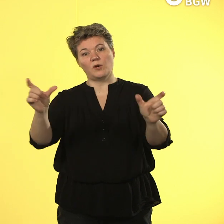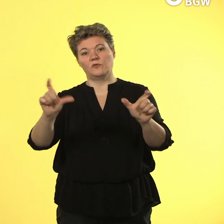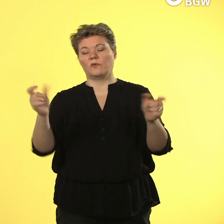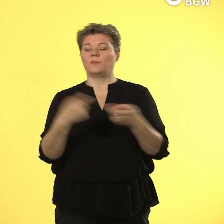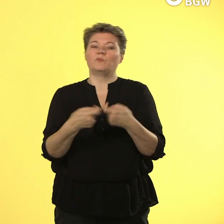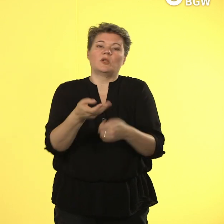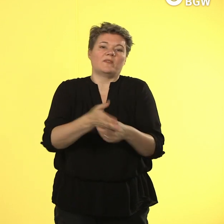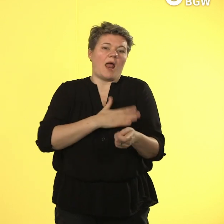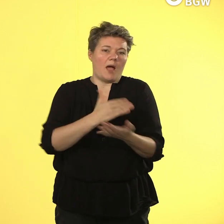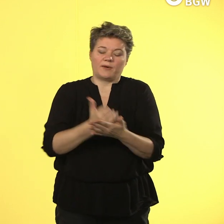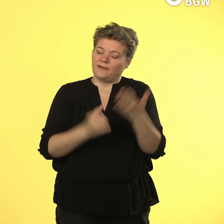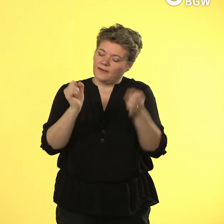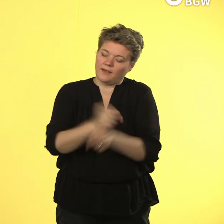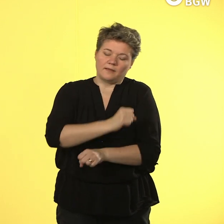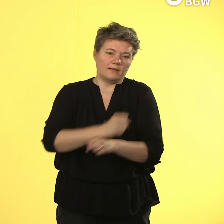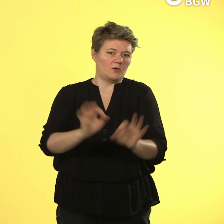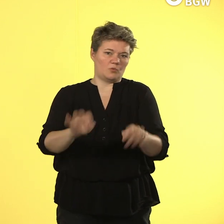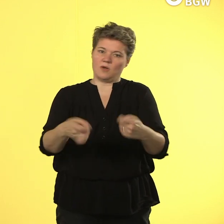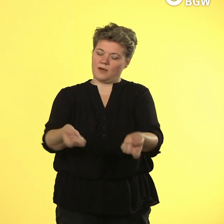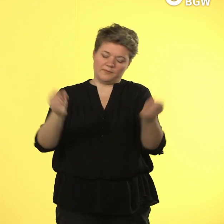Ziel ist daher, eine Lern- und Veränderungsbereitschaft zu erzeugen.